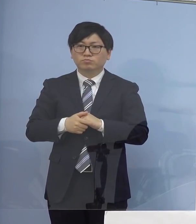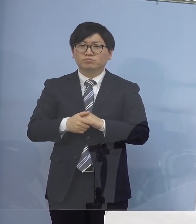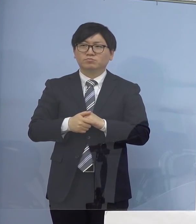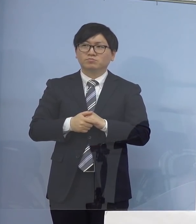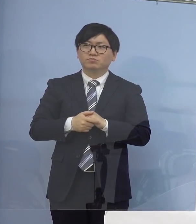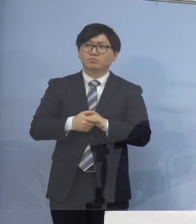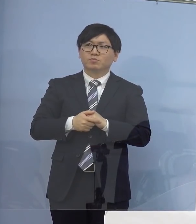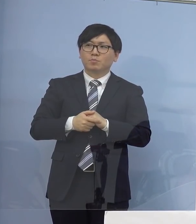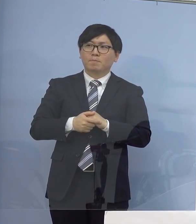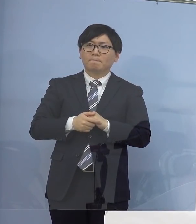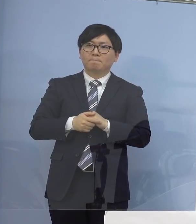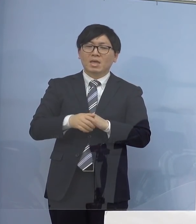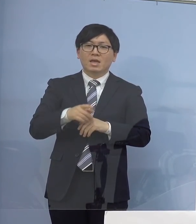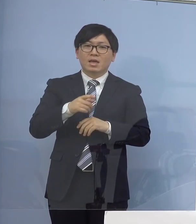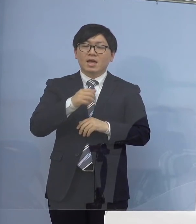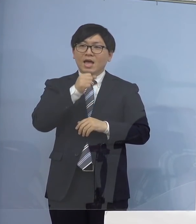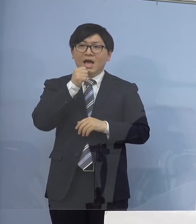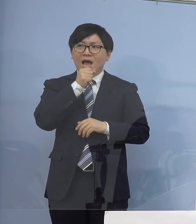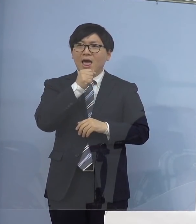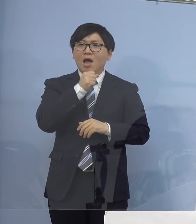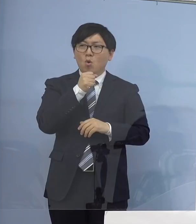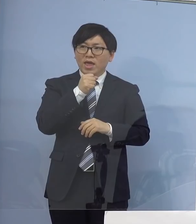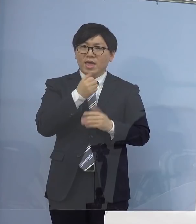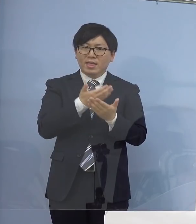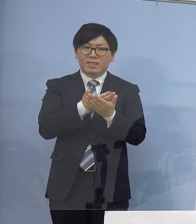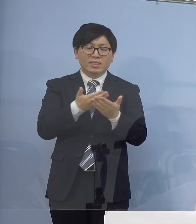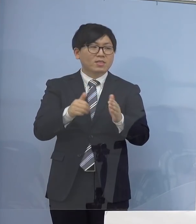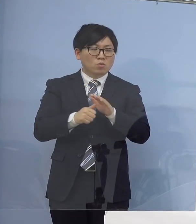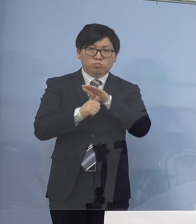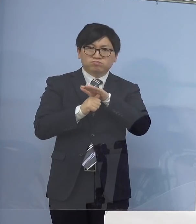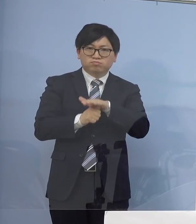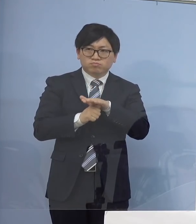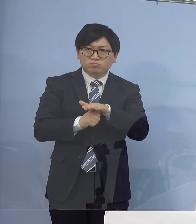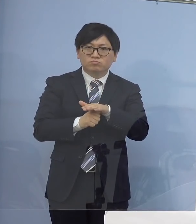カラオケの自粛といったものも もう既に先例のところされているんですがね